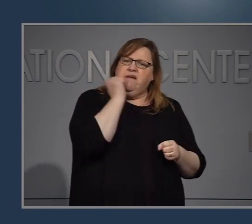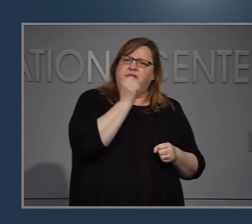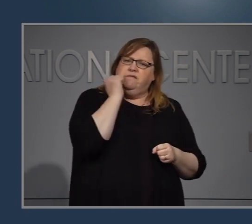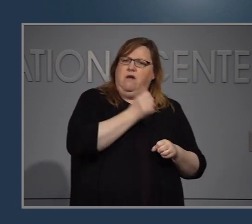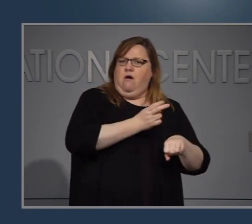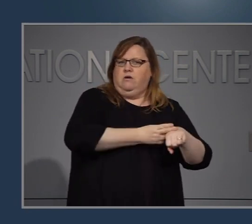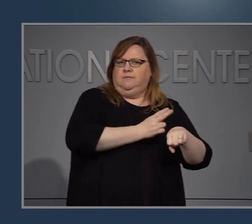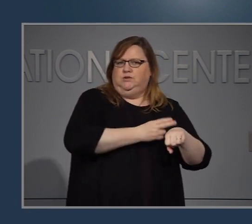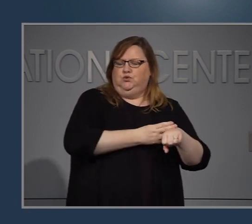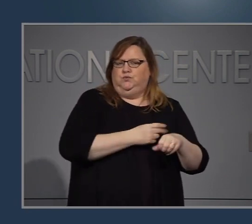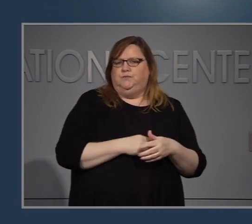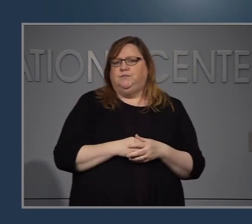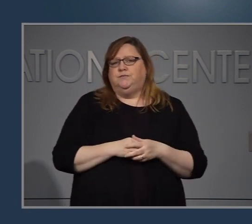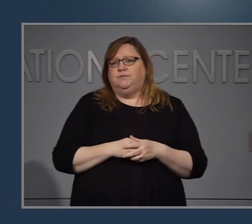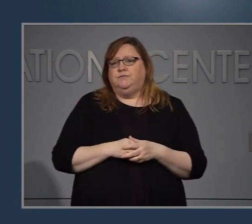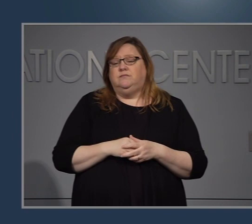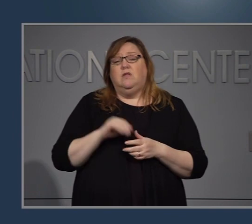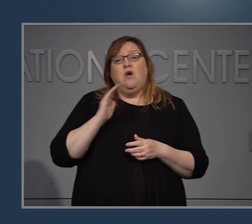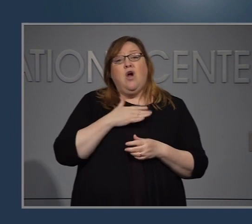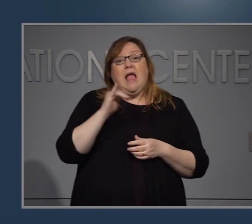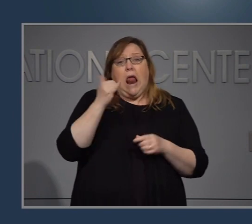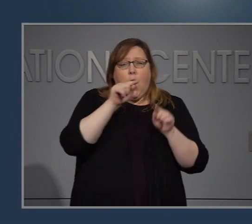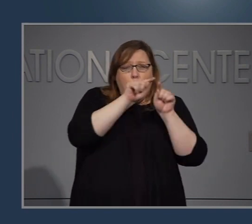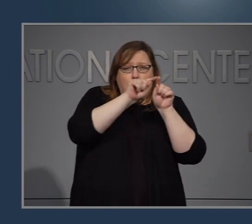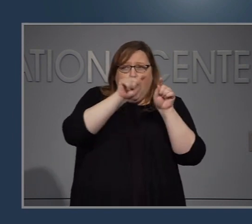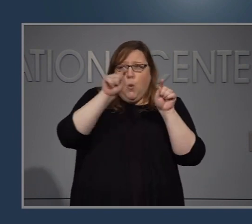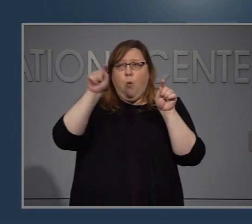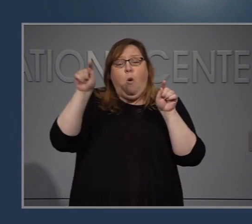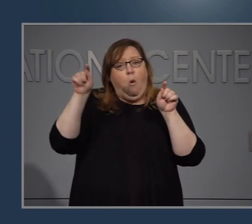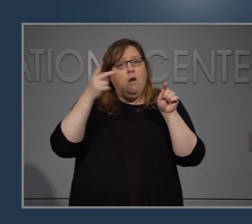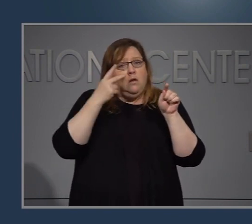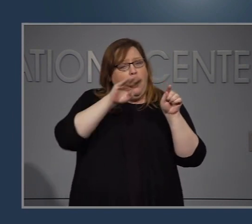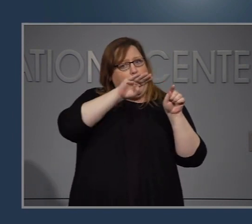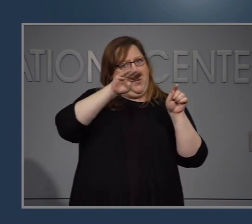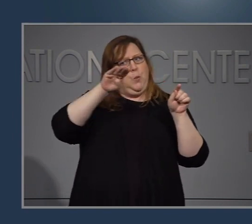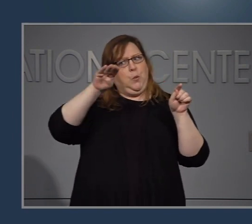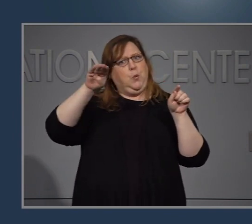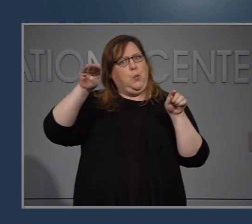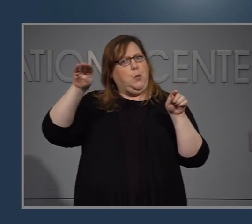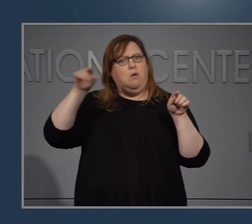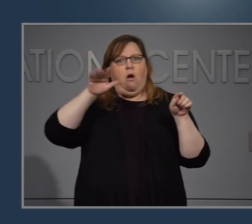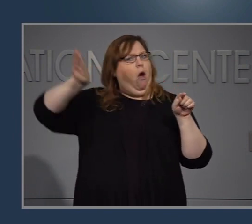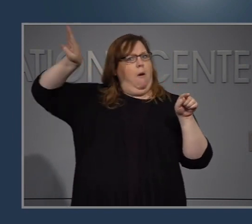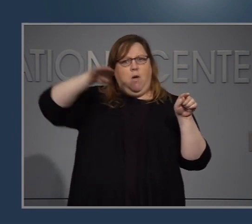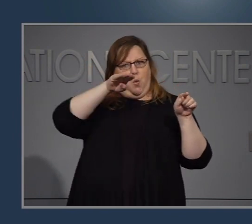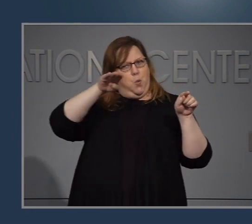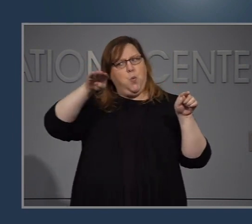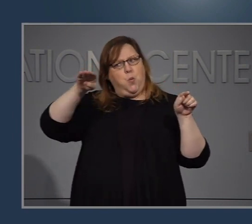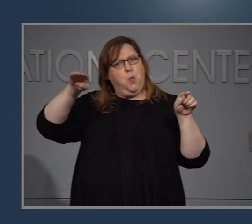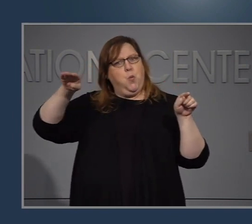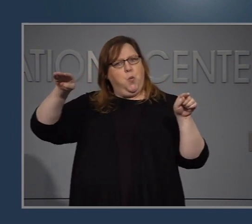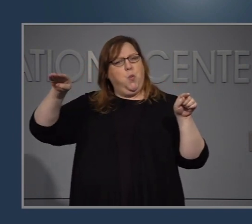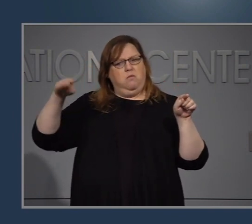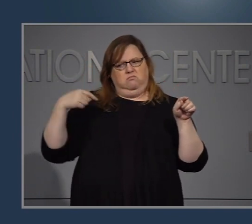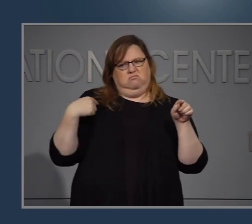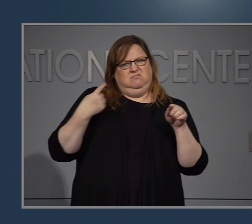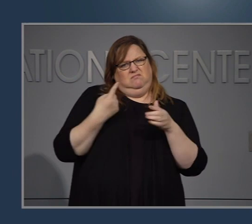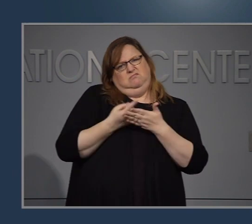muestra que la trayectoria de hospitalizaciones en Carolina del Norte se está estabilizando en las últimas semana.